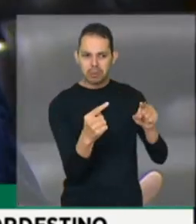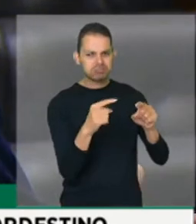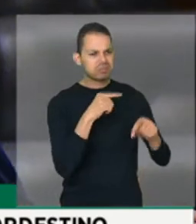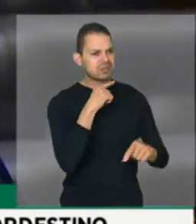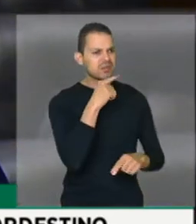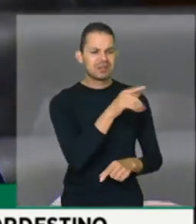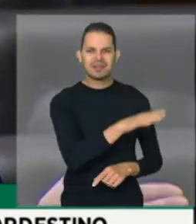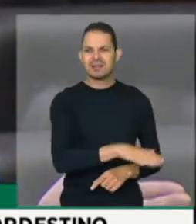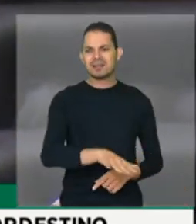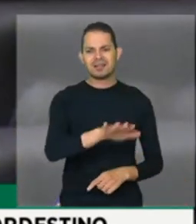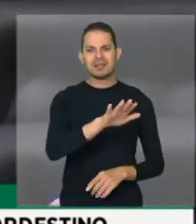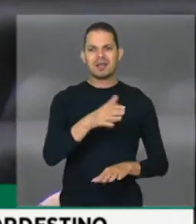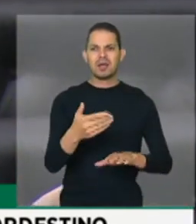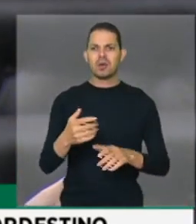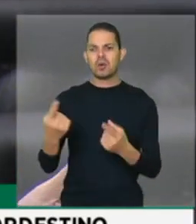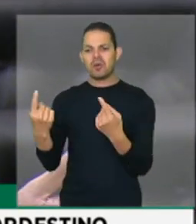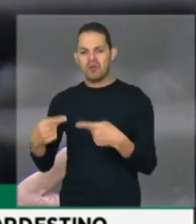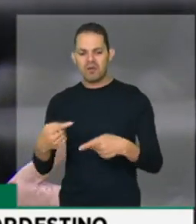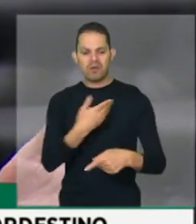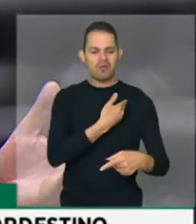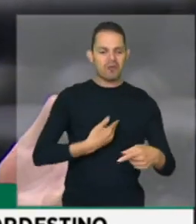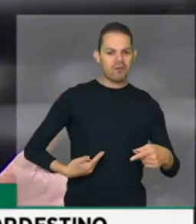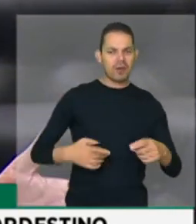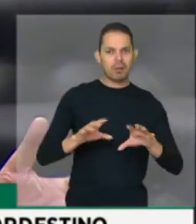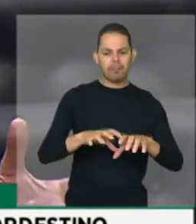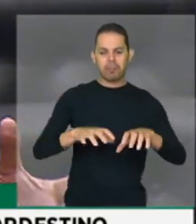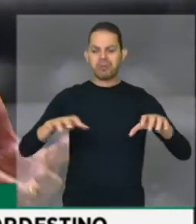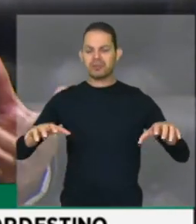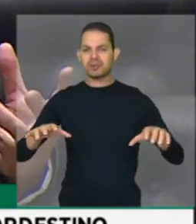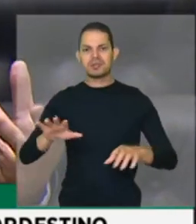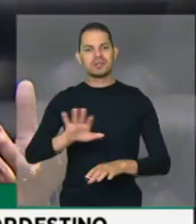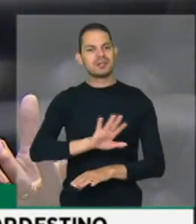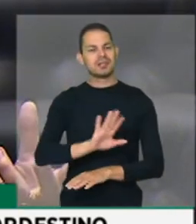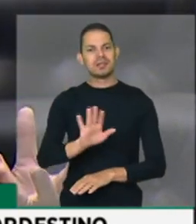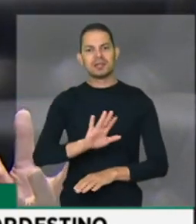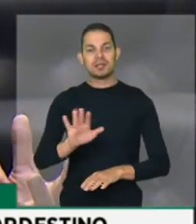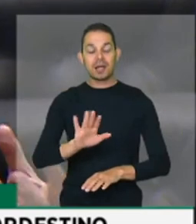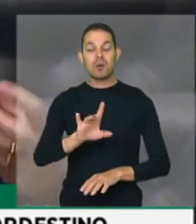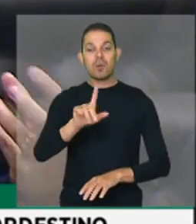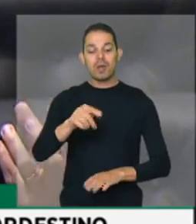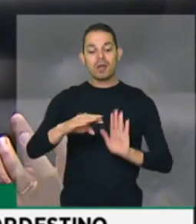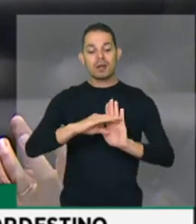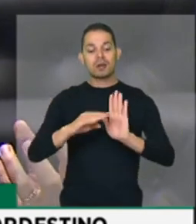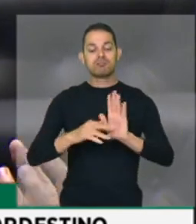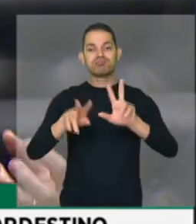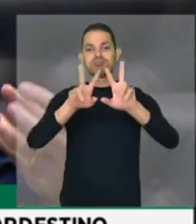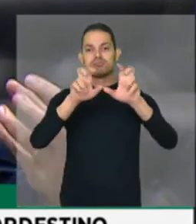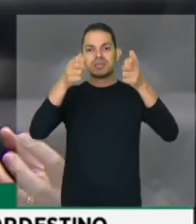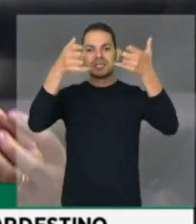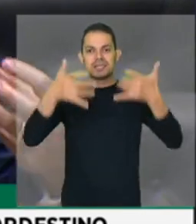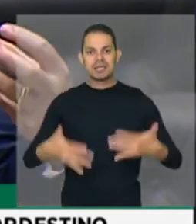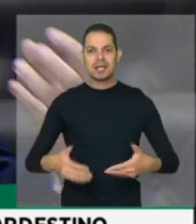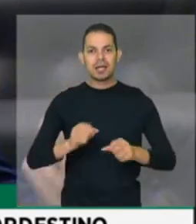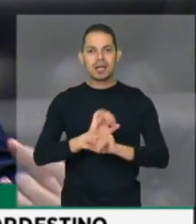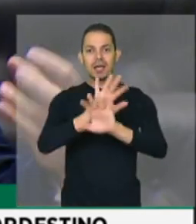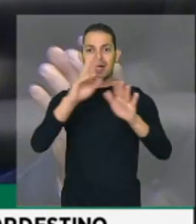DEVE SEPARAR GOVERNO E OPOSIÇÃO. ISSO É UMA PAUTA PELO ESCLARECIMENTO DA ORIGEM DE UM ACIDENTE ECOLÓGICO GRAVE QUE NÃO DEVE SE